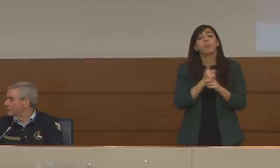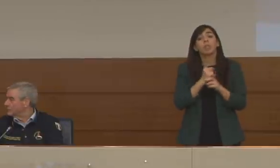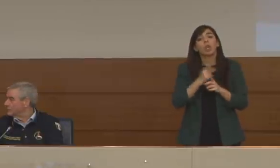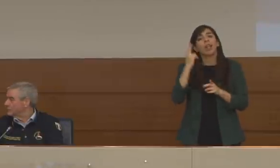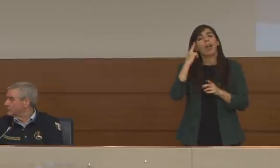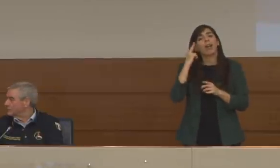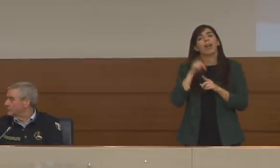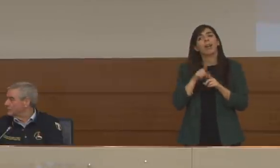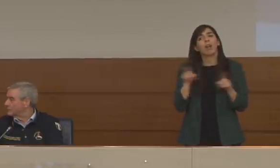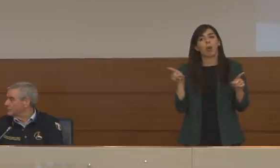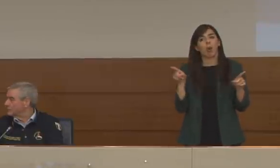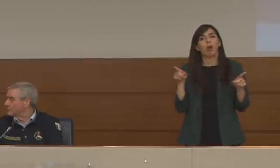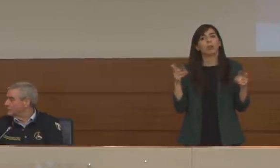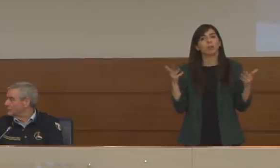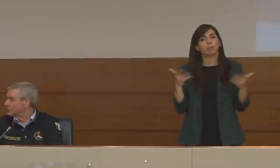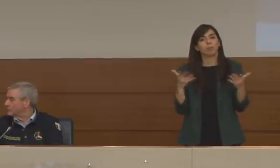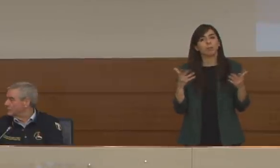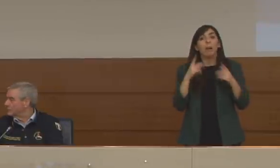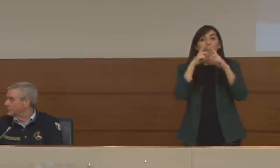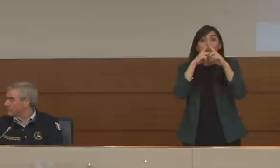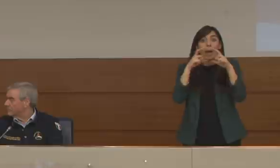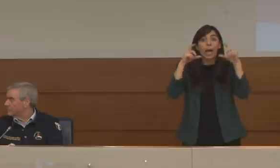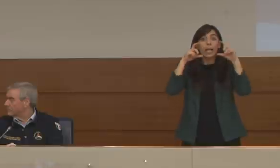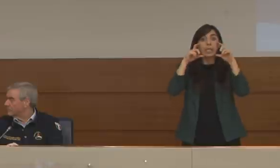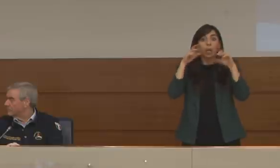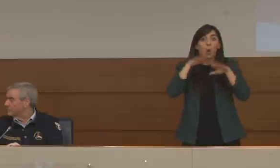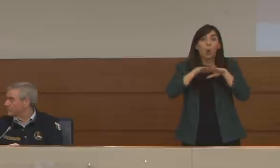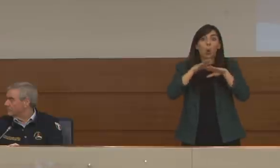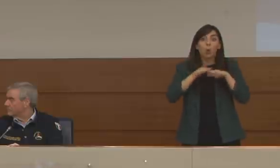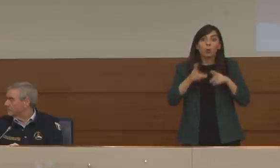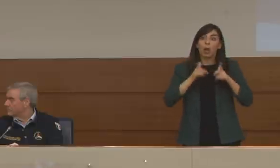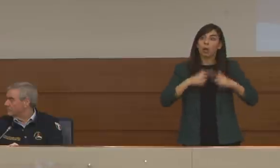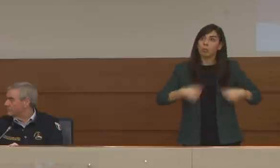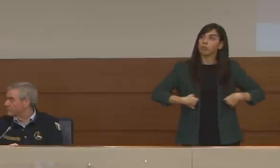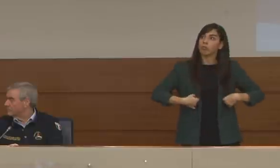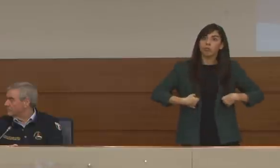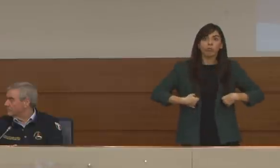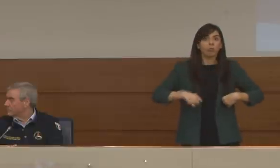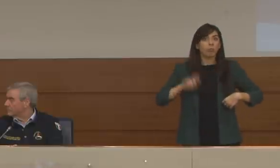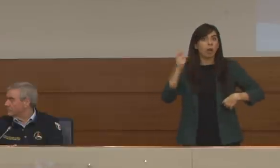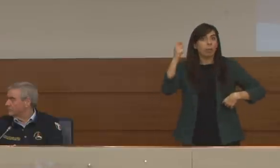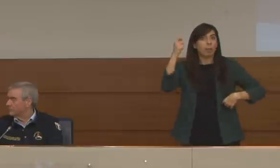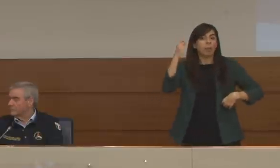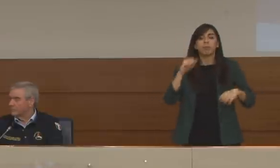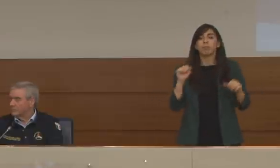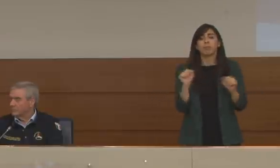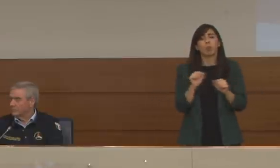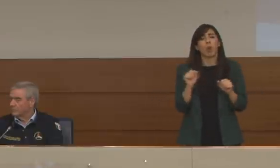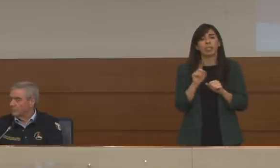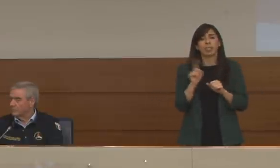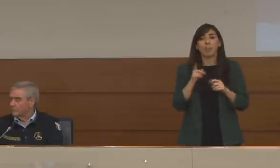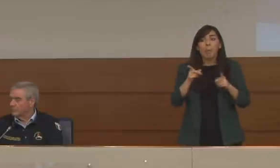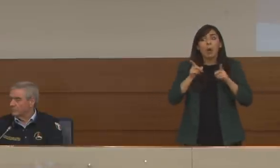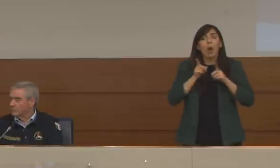mascherina non ci rende invincibili. Cioè, ci sono delle misure, principalmente